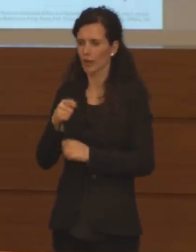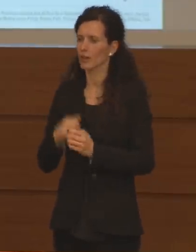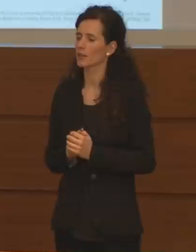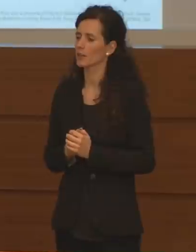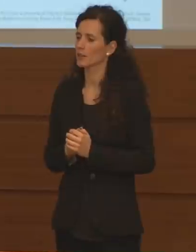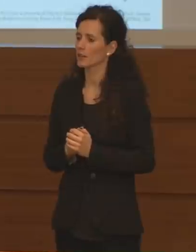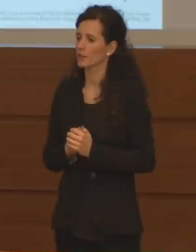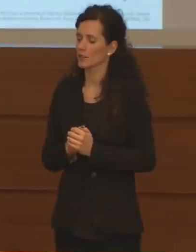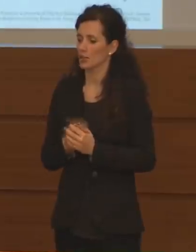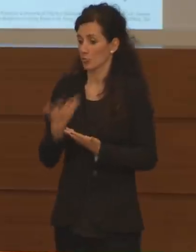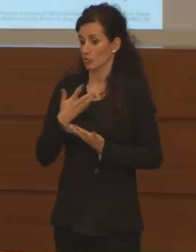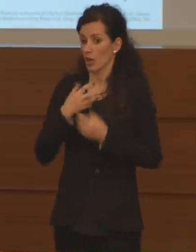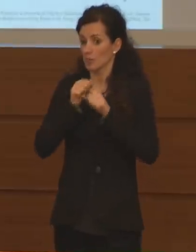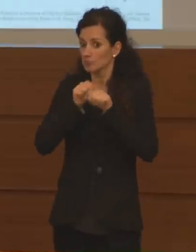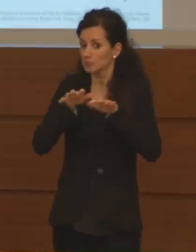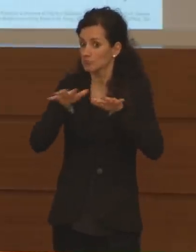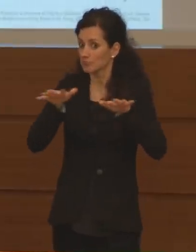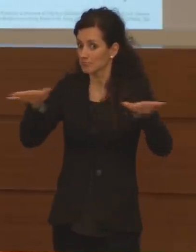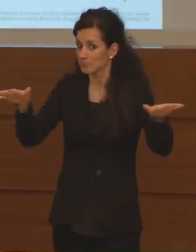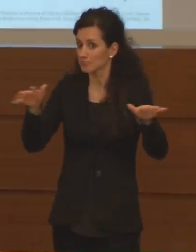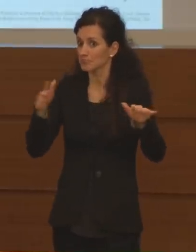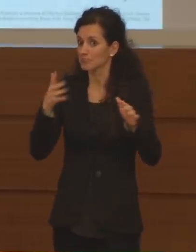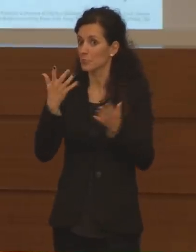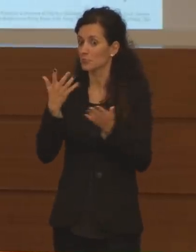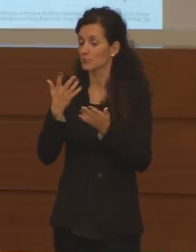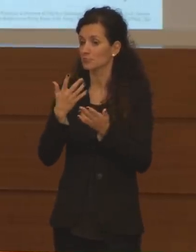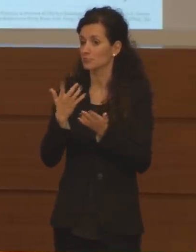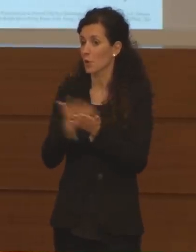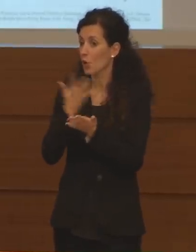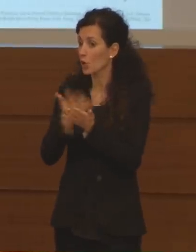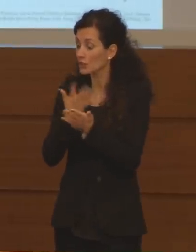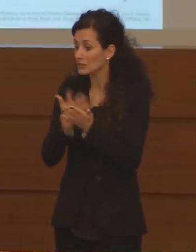si sta diffondendo la voce, poi le ci dirà se vera o meno, della realizzazione di